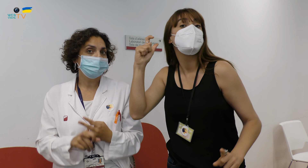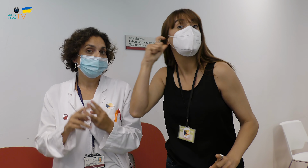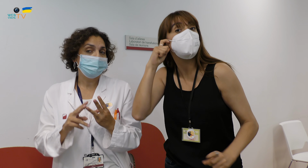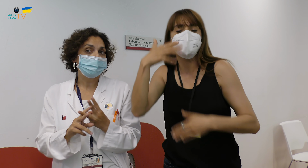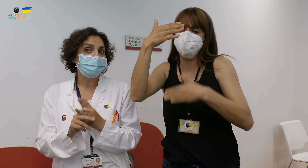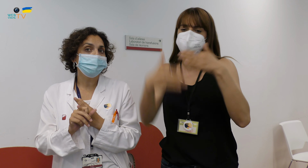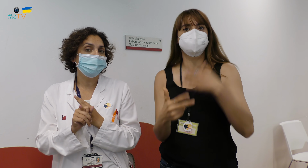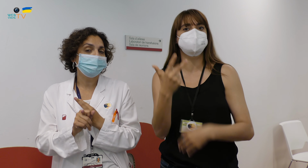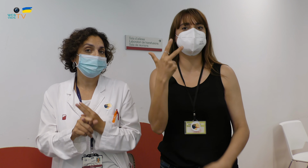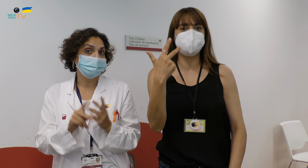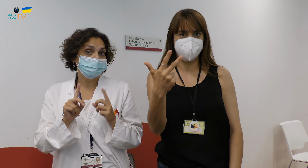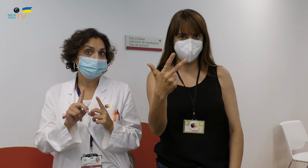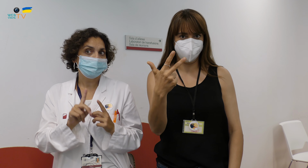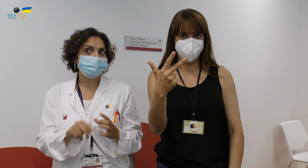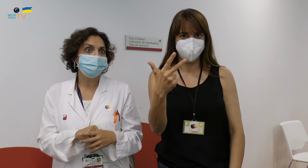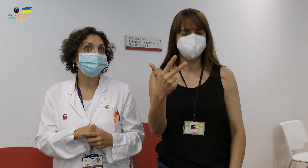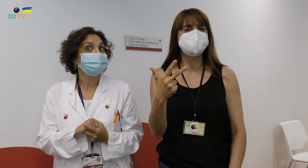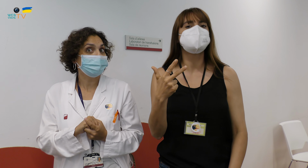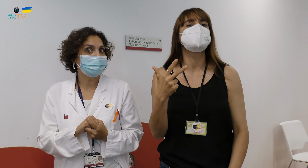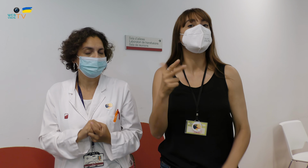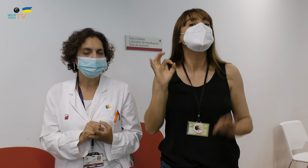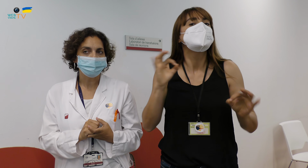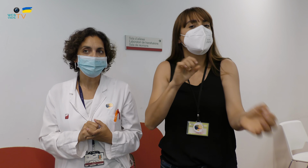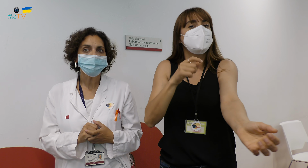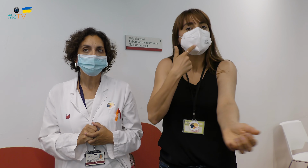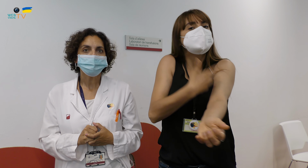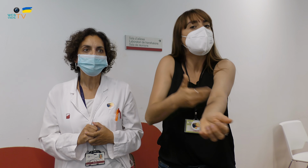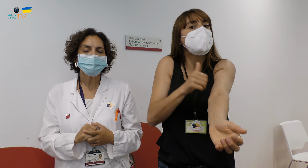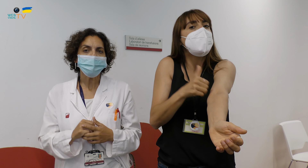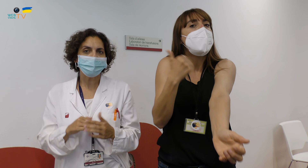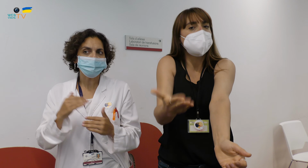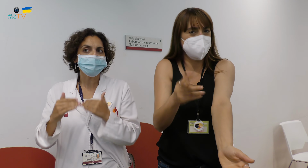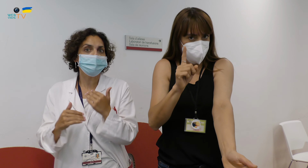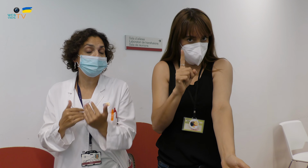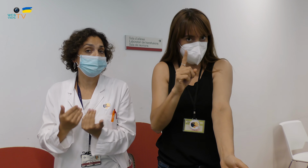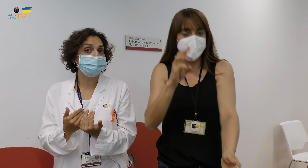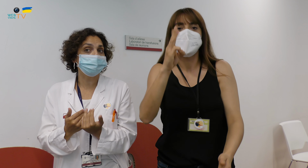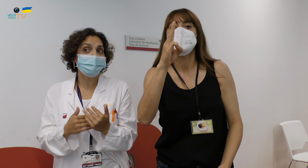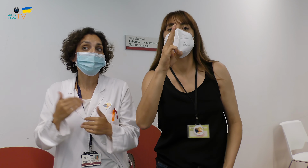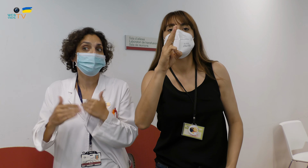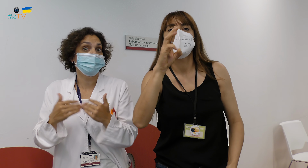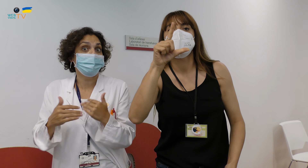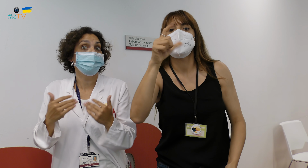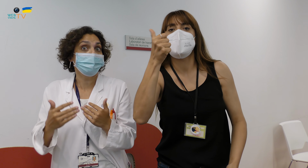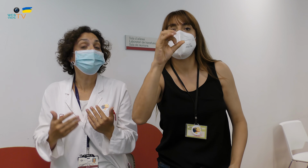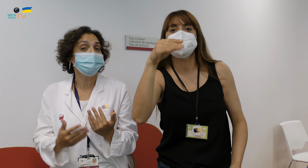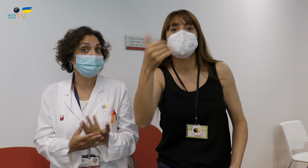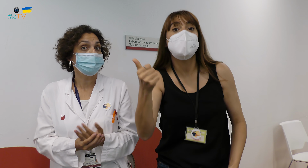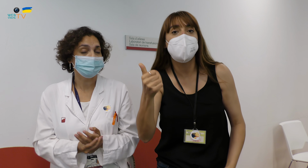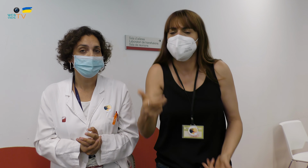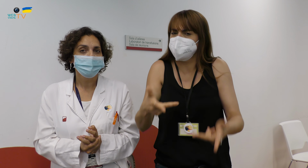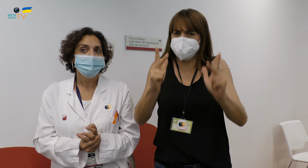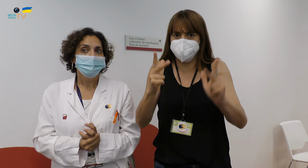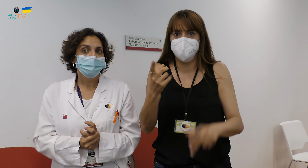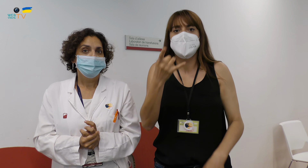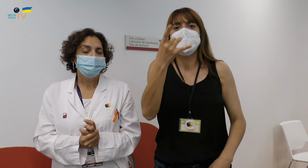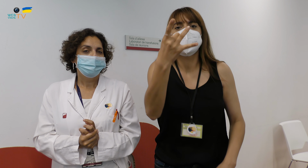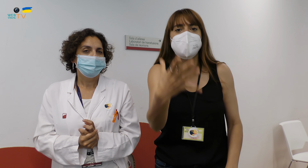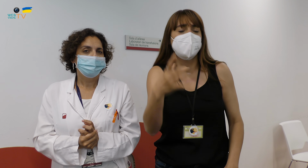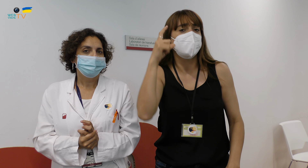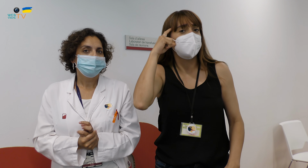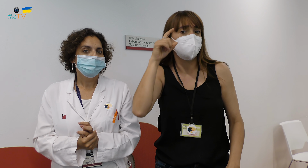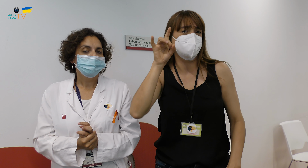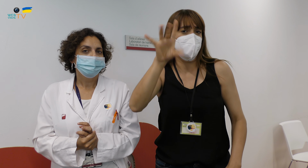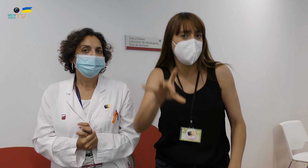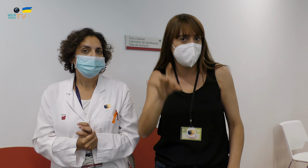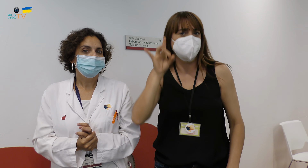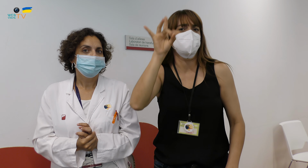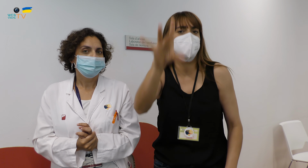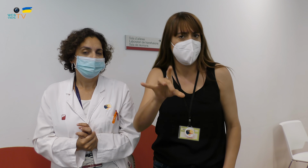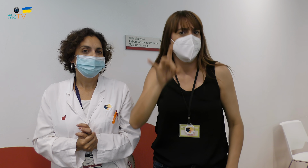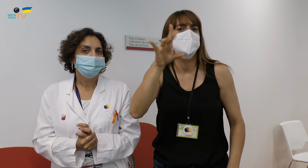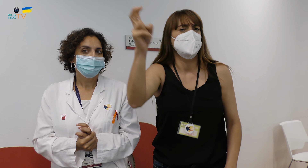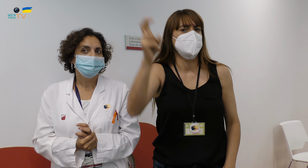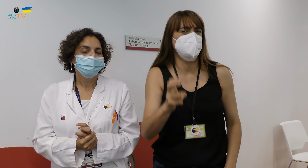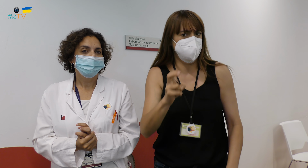ho tenim limitat a tres, donacions de sang. Plasma sí que podem donar fins i tot cada quinze dies.